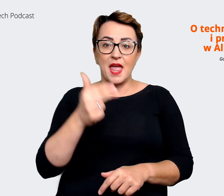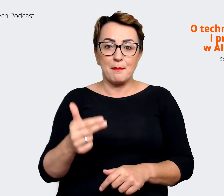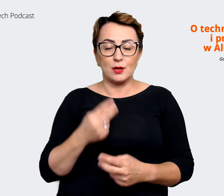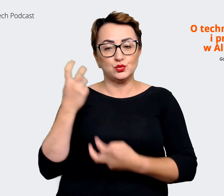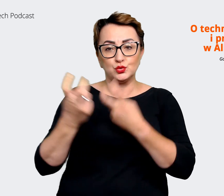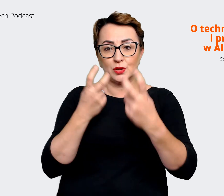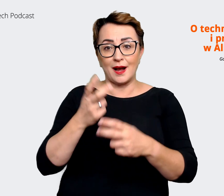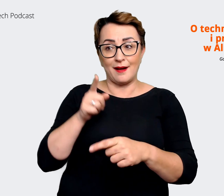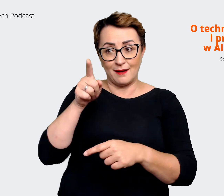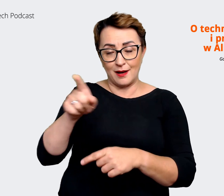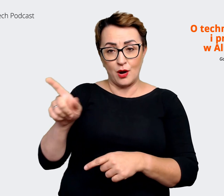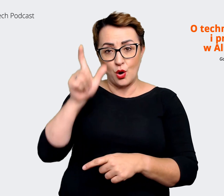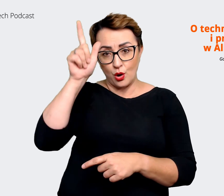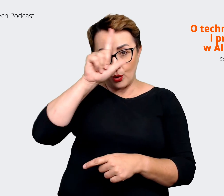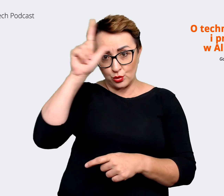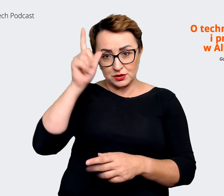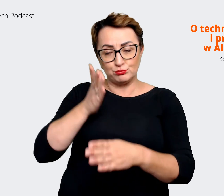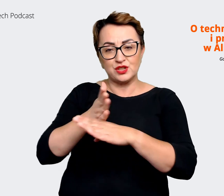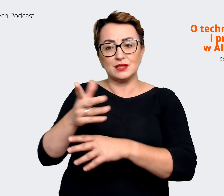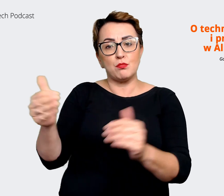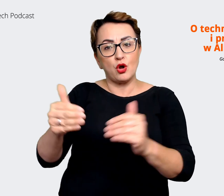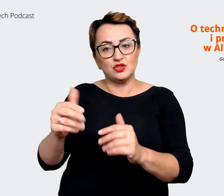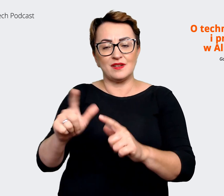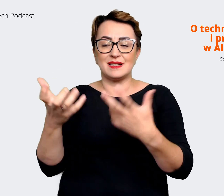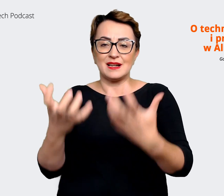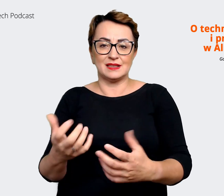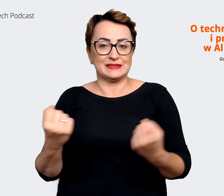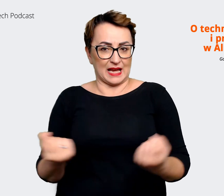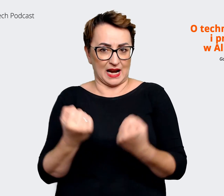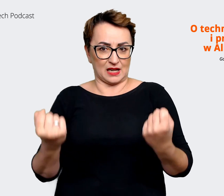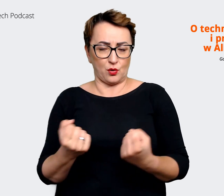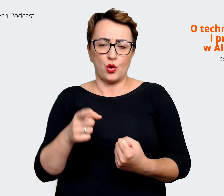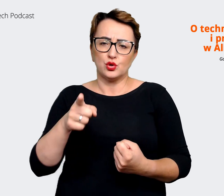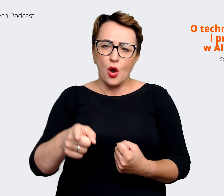możliwości, chęć zaangażowania się. I to bym powiedział, że wręcz czasem mi przeszkadza,